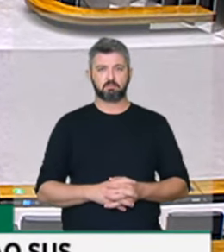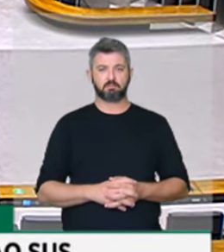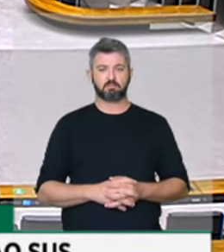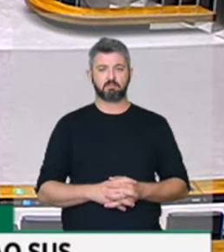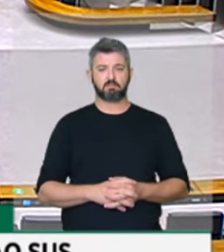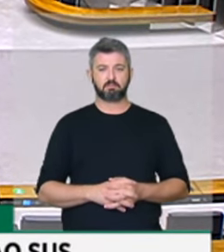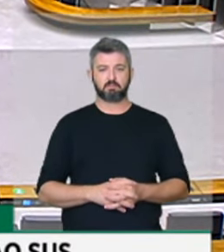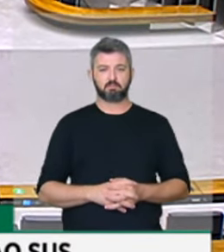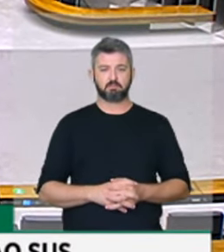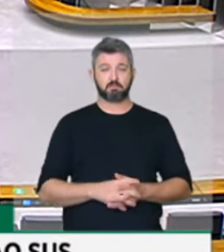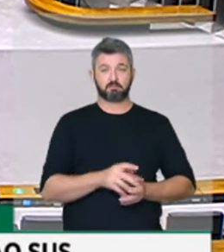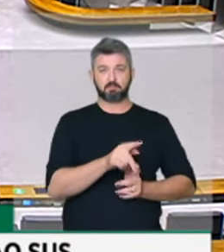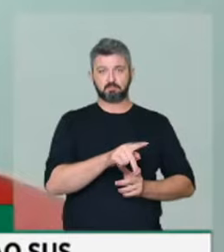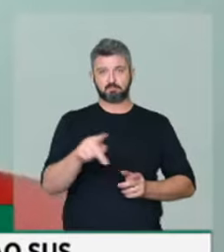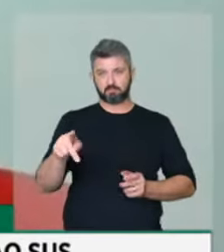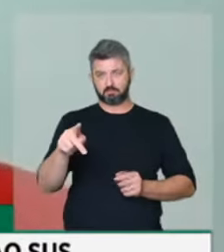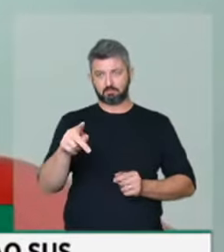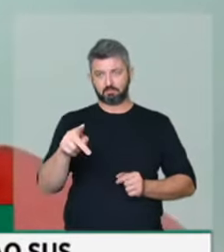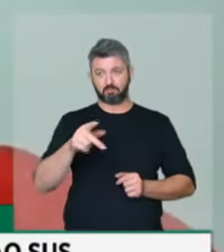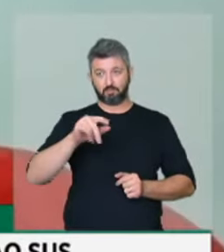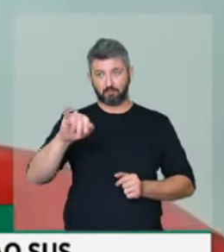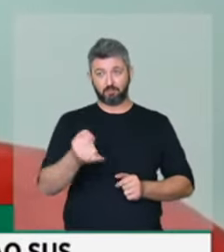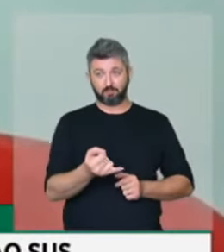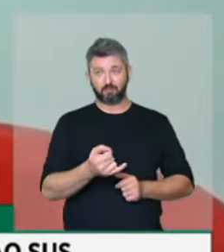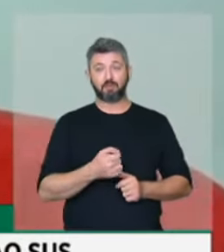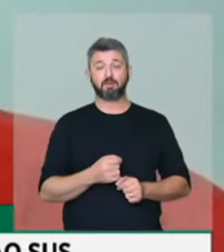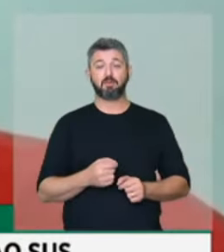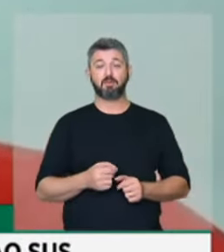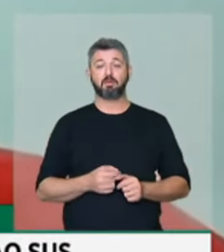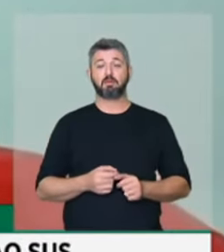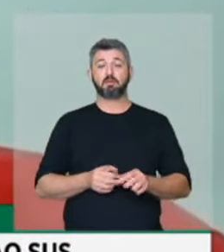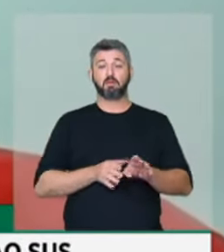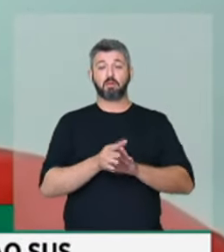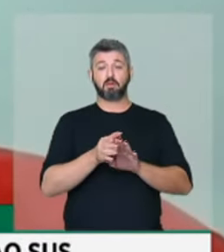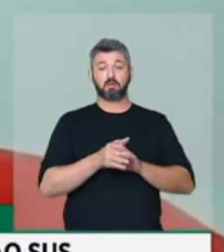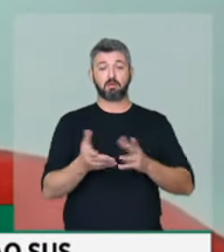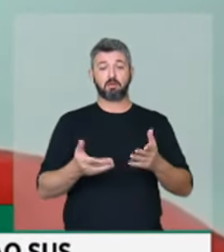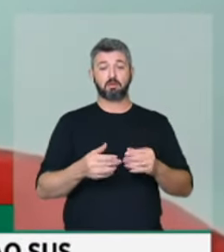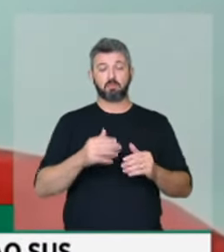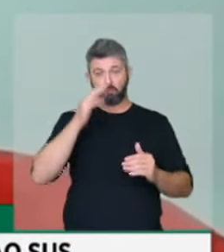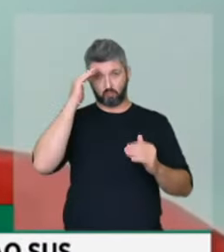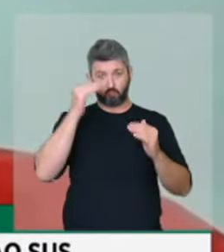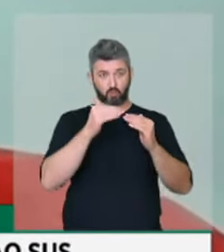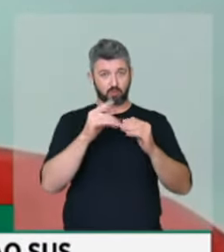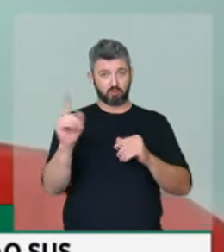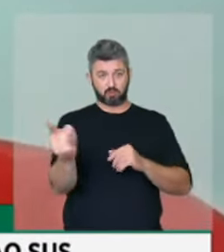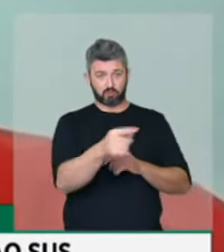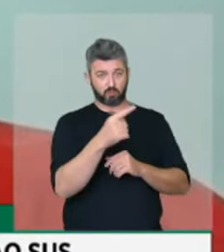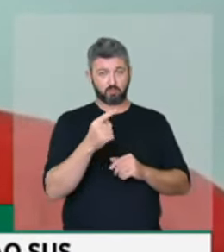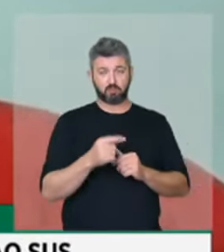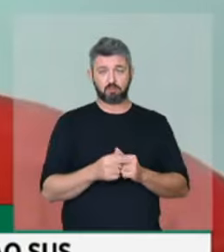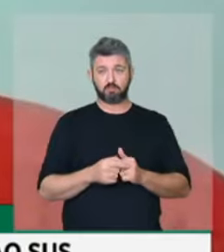ORIENTA O PP? [DEPUTADO]: EU VOU APROVEITAR PARA PEDIR NA ORIENTAÇÃO O CONSENSO DOS COLEGAS, NÃO ADIANTA CHEGAR